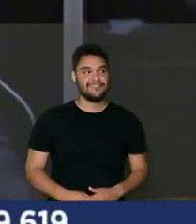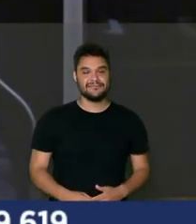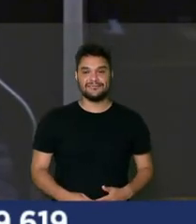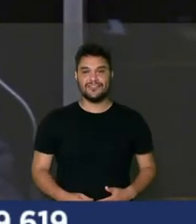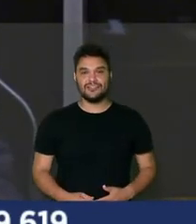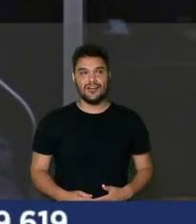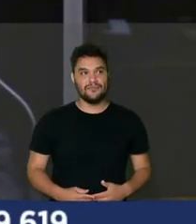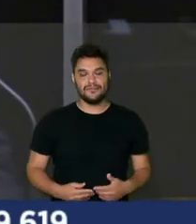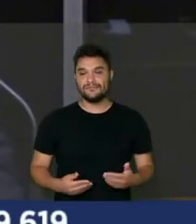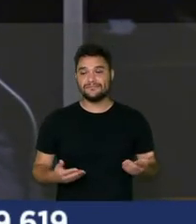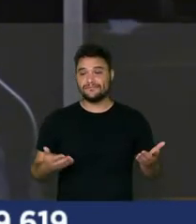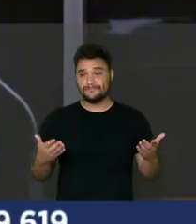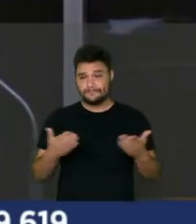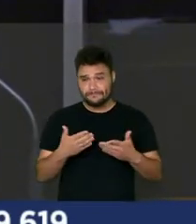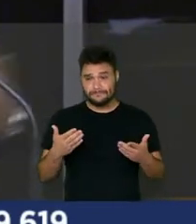LEGALIZAÇÃO, MAS TAMBÉM BUSCA A COMPENSAÇÃO PARA